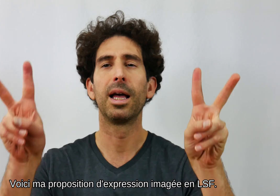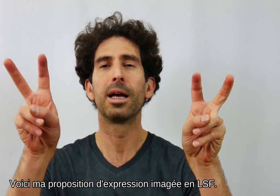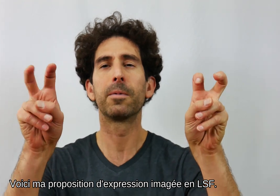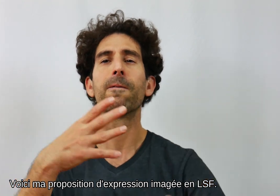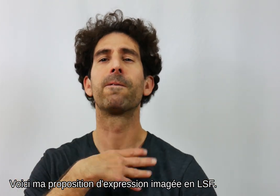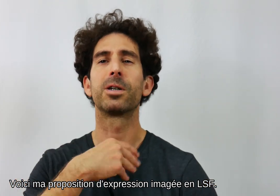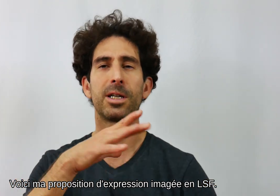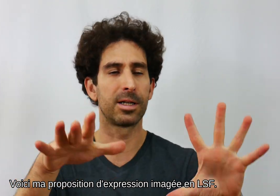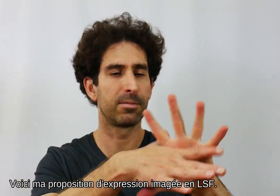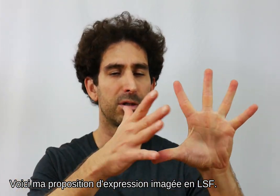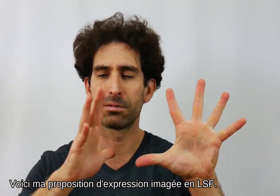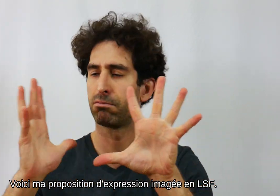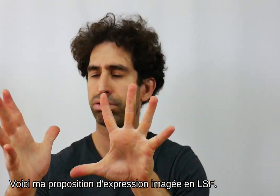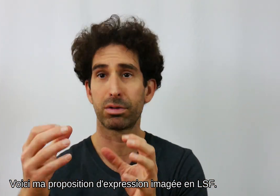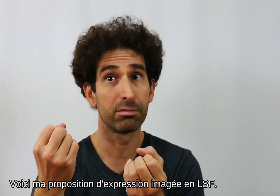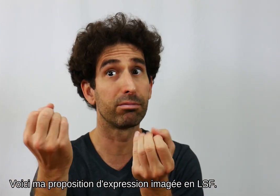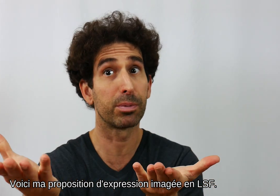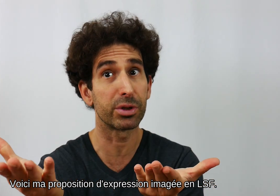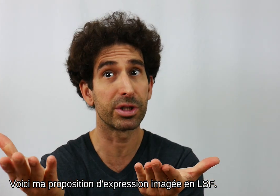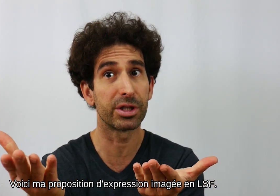Voici ma proposition d'expression imagée en LSF.